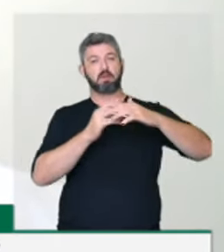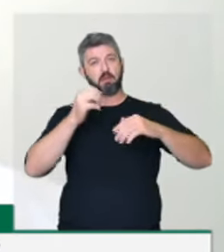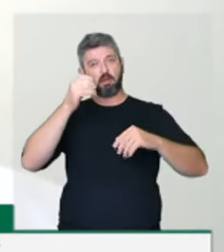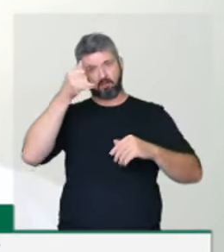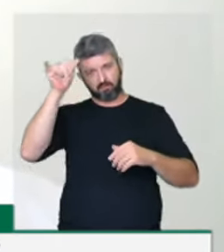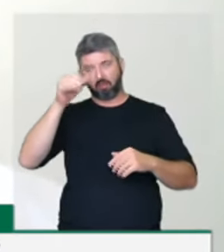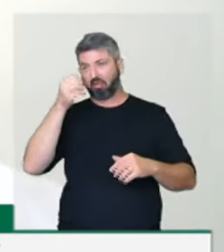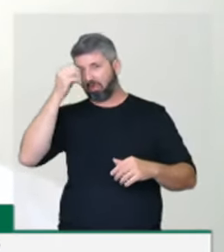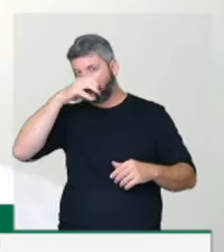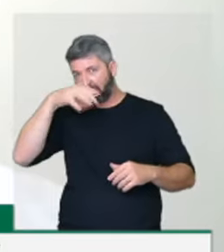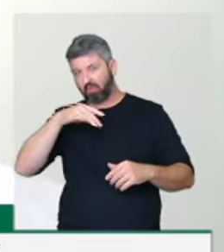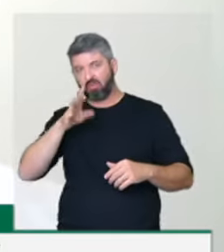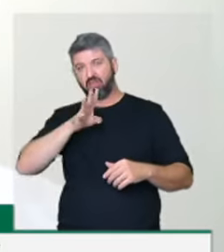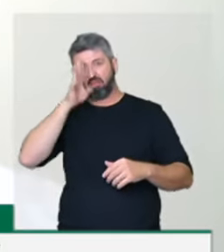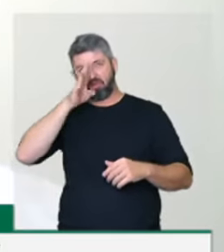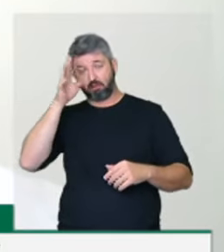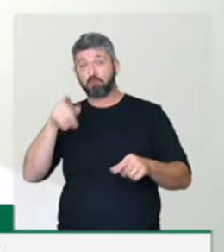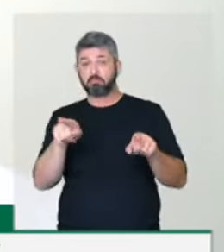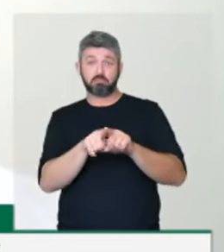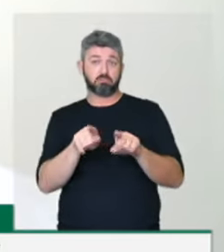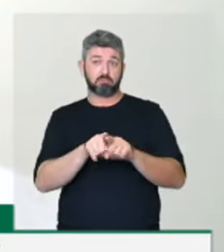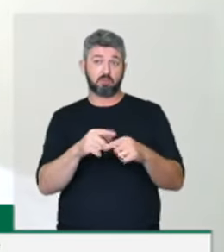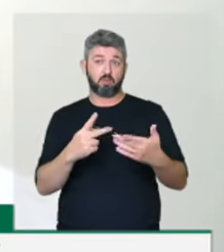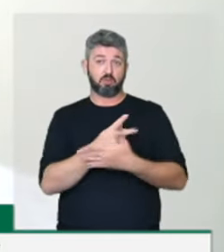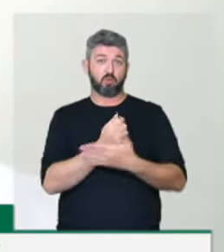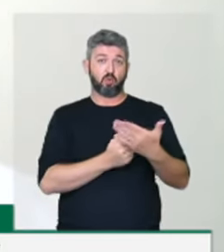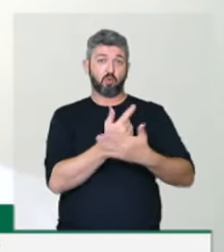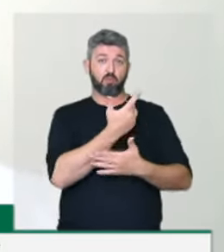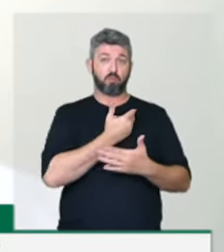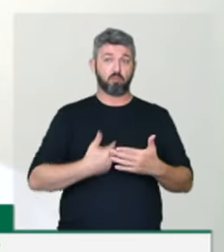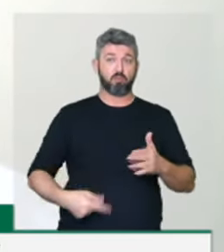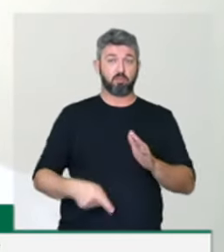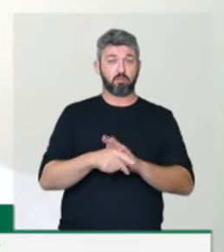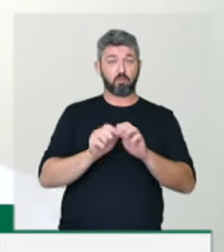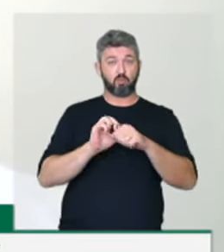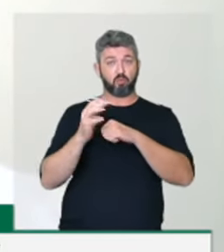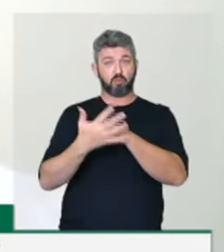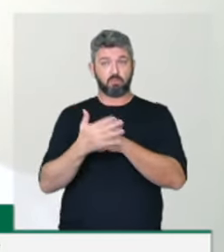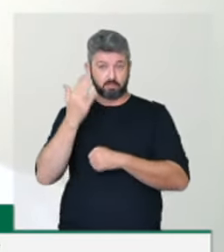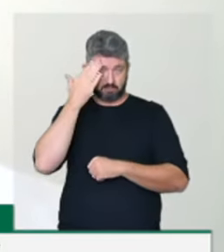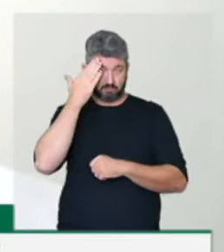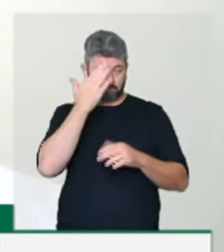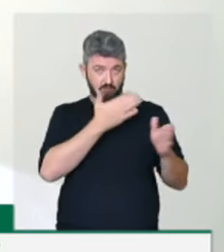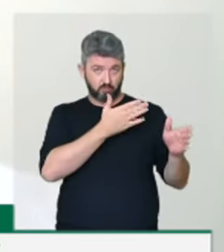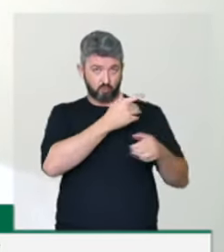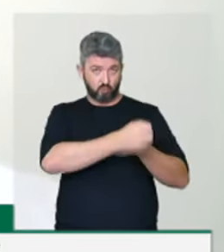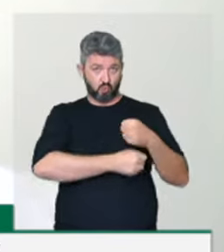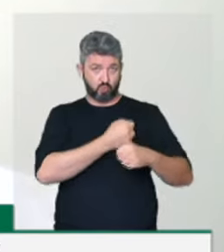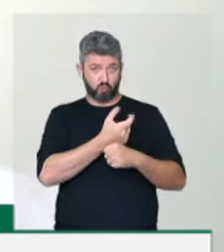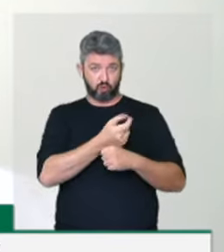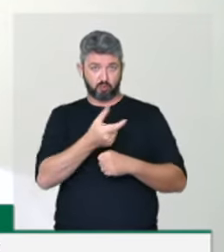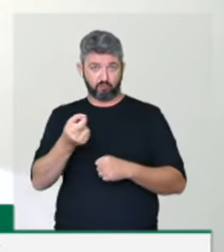PÚBLICAS, LIGADOS É PANDEMIA AO LONGO DO ÚLTIMO ANO. ENTÃO, É IMPORTANTE A REGULAMENTAÇÃO, É IMPORTANTE TAMBÉM... A NOSSA FISCALIZAÇÃO, COMO